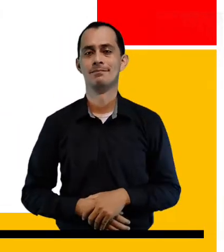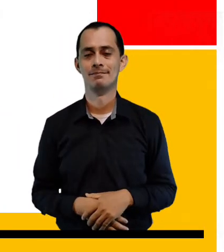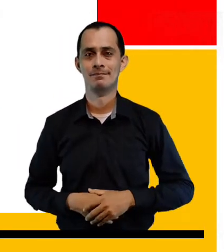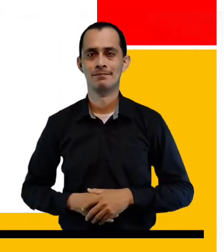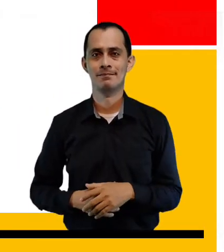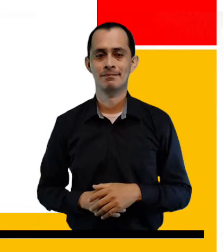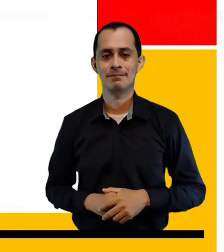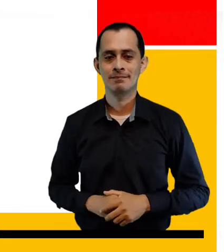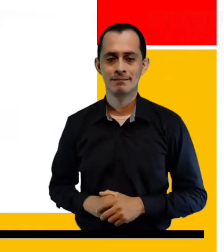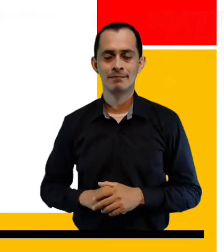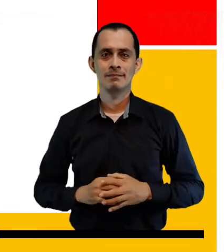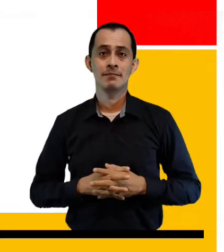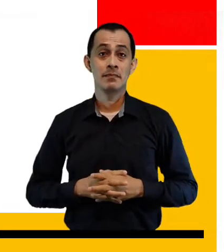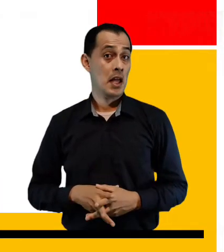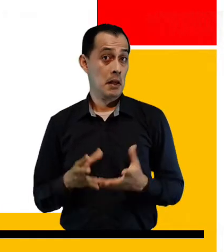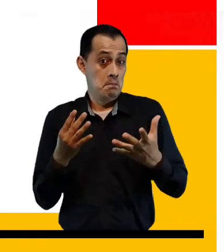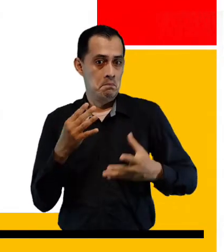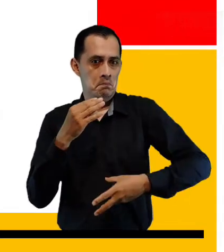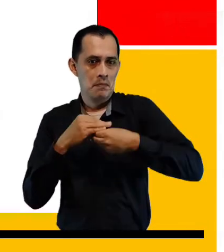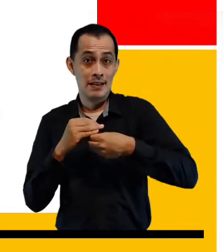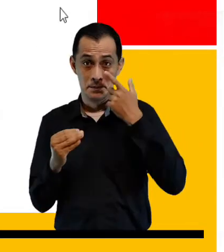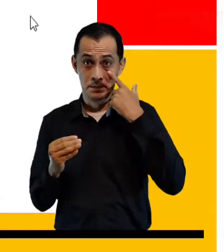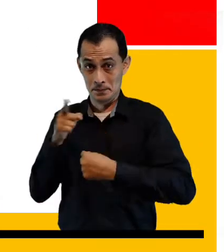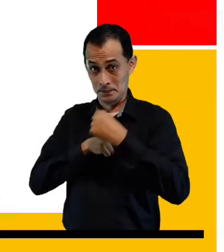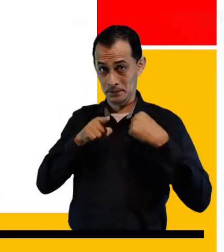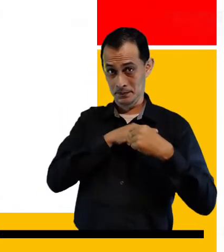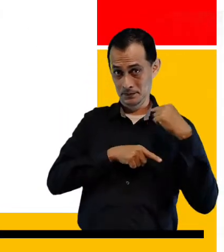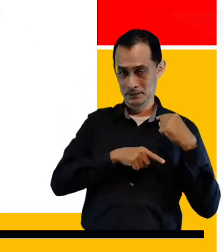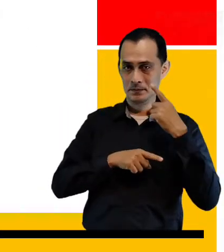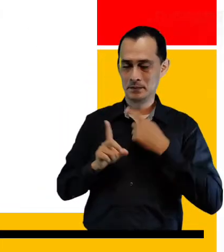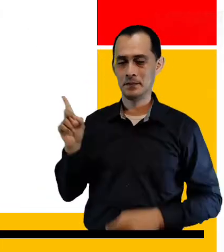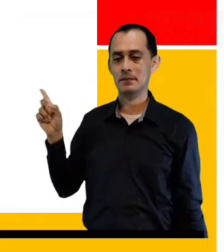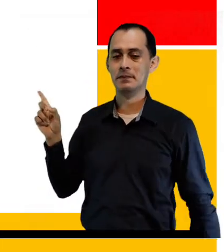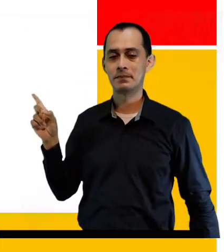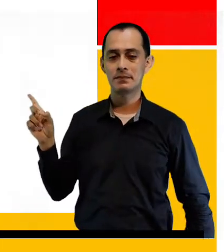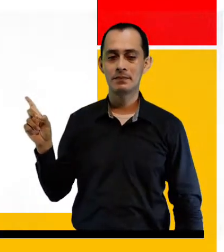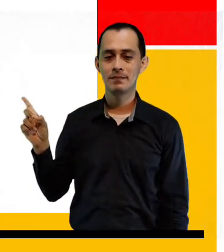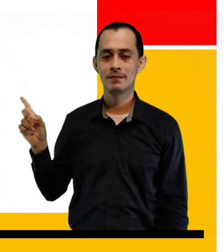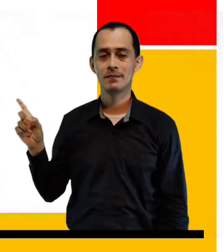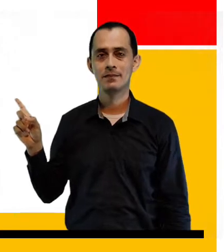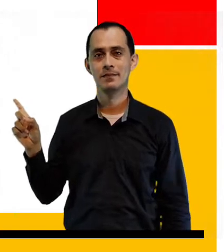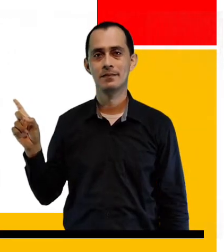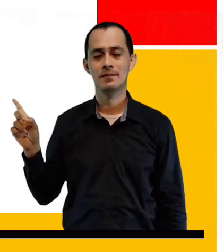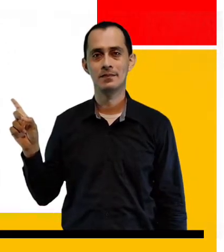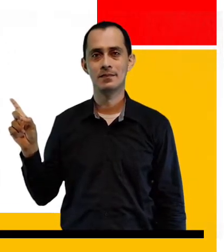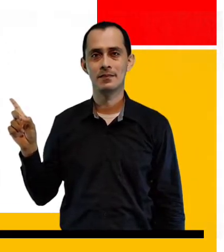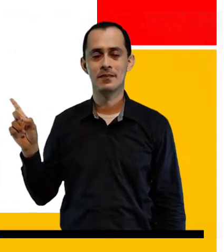Adicional a ello, si regresamos a nuestro menú, encontramos en el caso de las personas